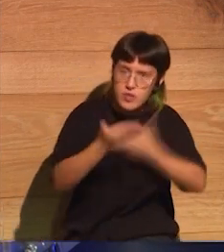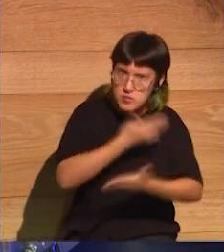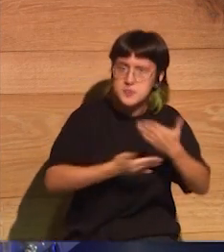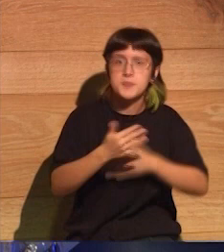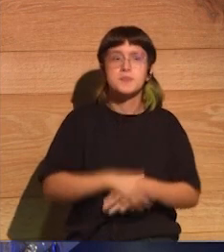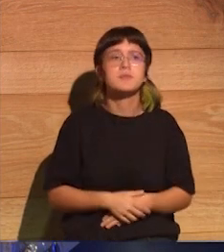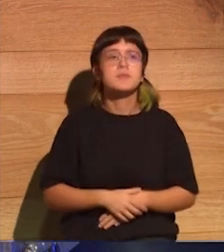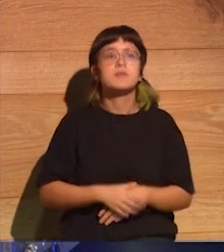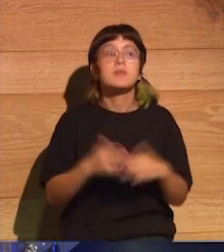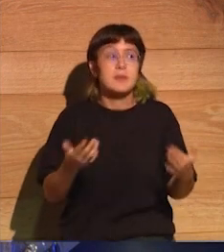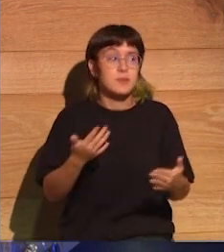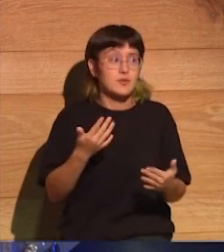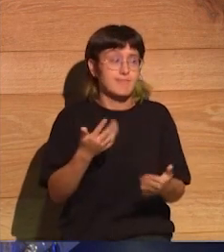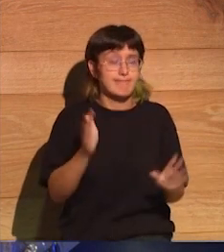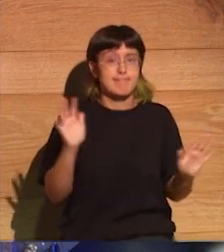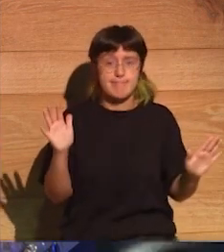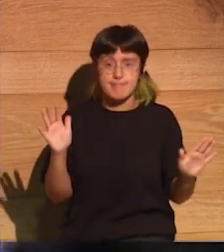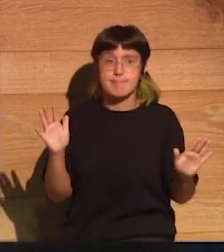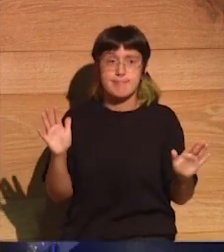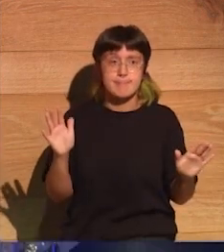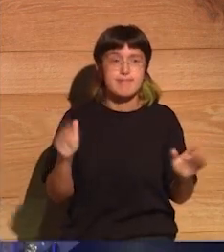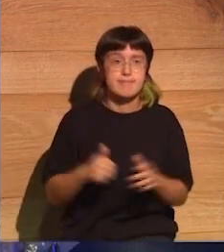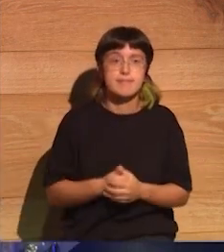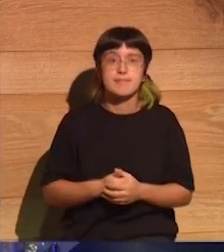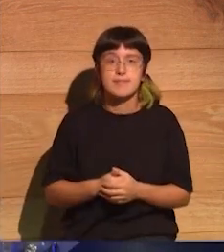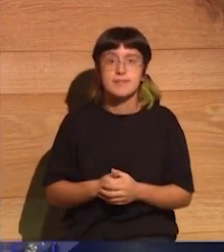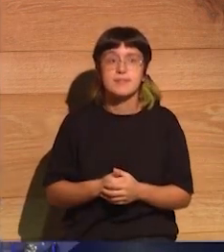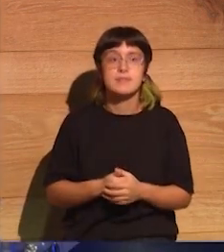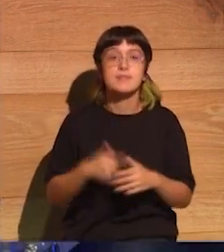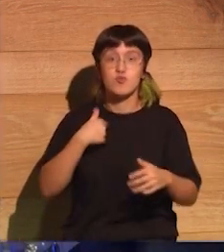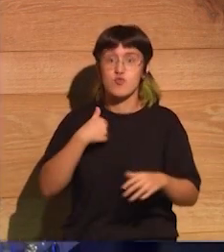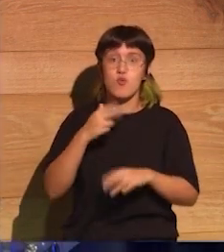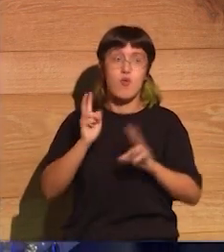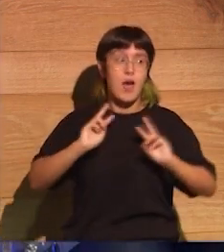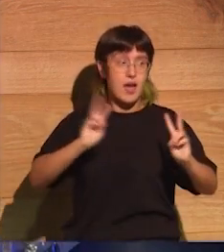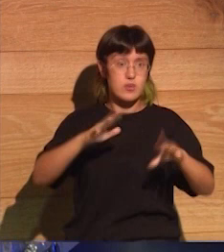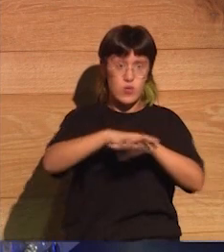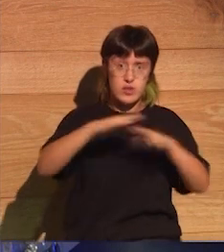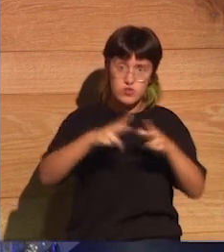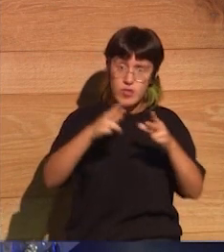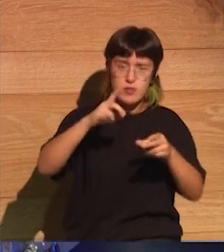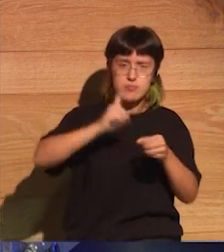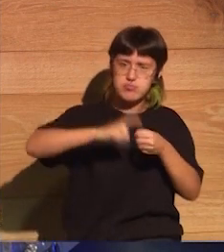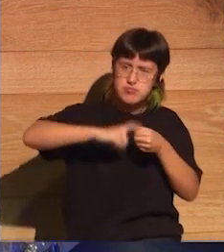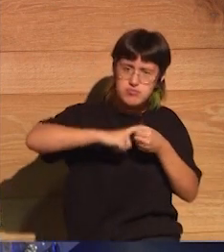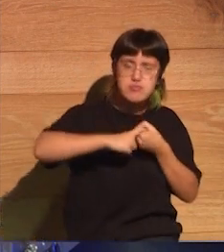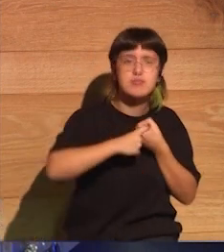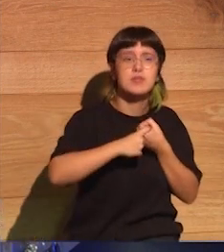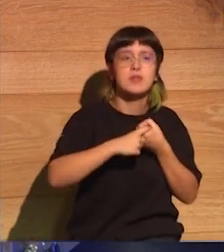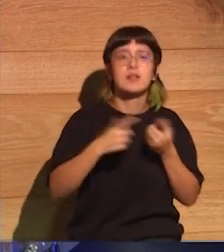llamo a todos los... aquellos que sois activos. Yo soy muy activo también en LinkedIn en particular,